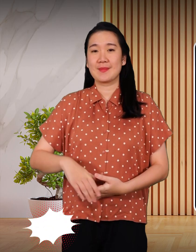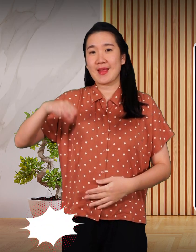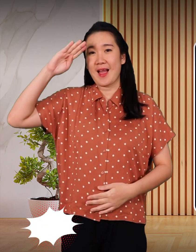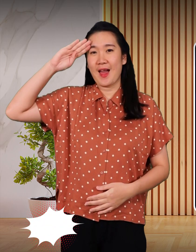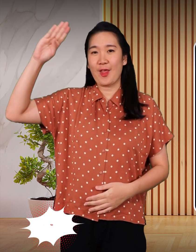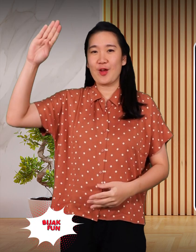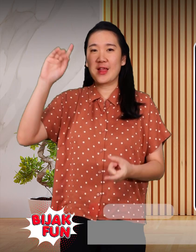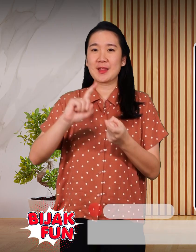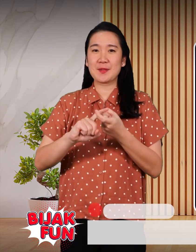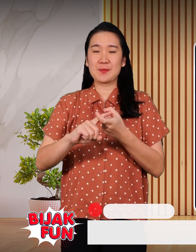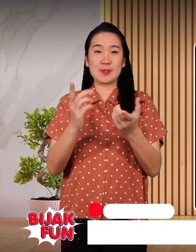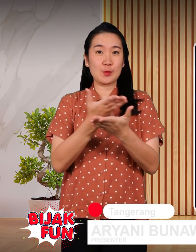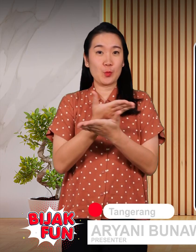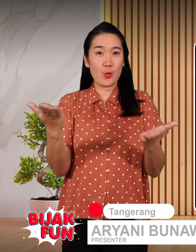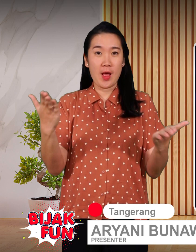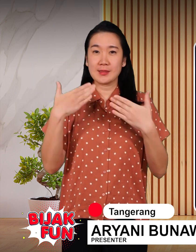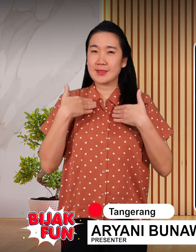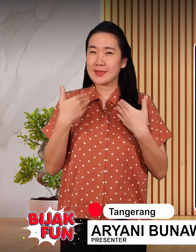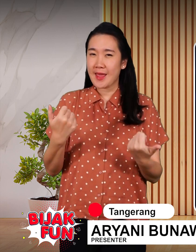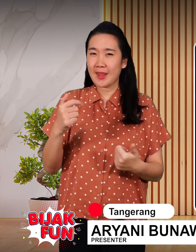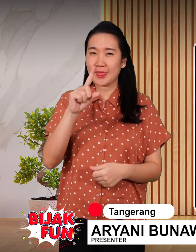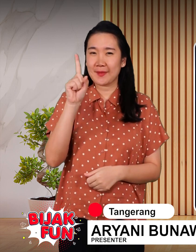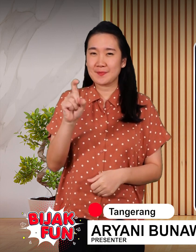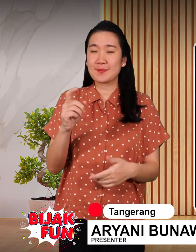Halo teman-teman semua, kalian sehat?